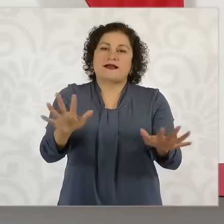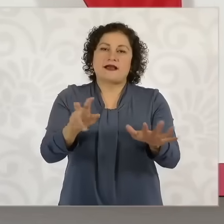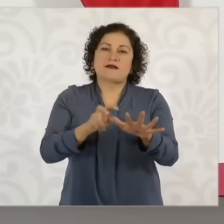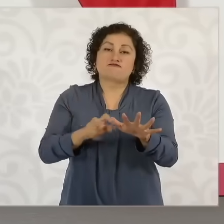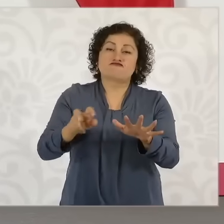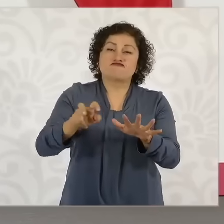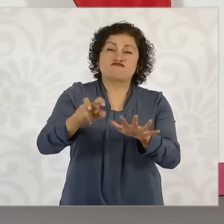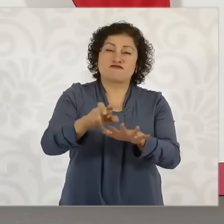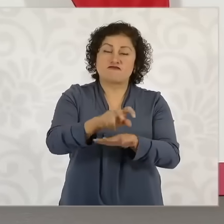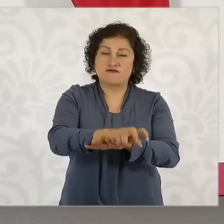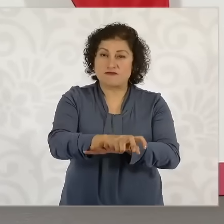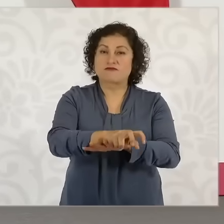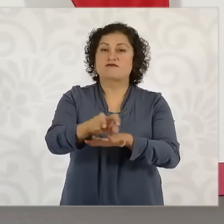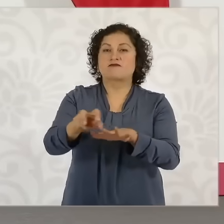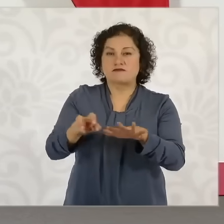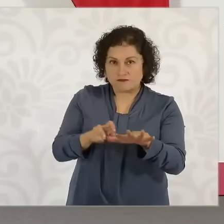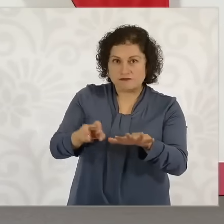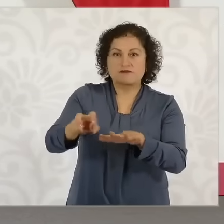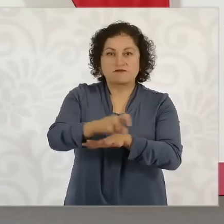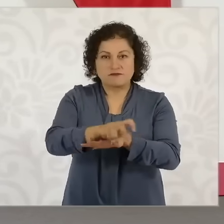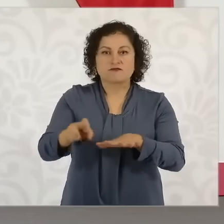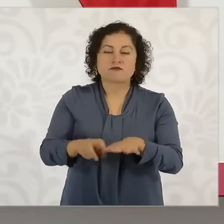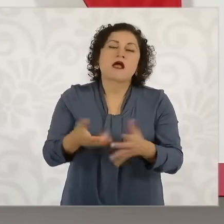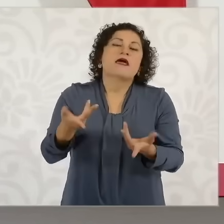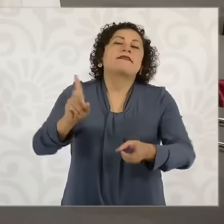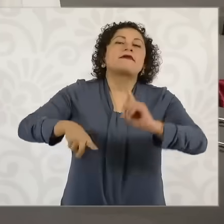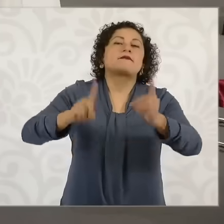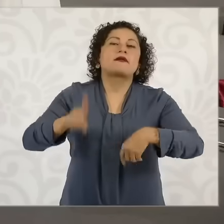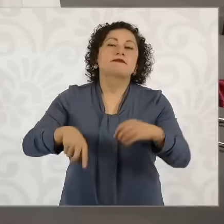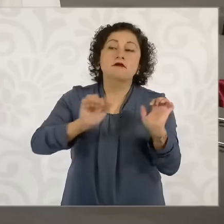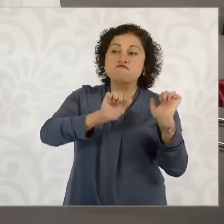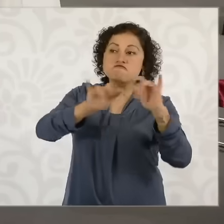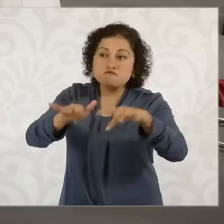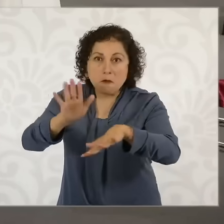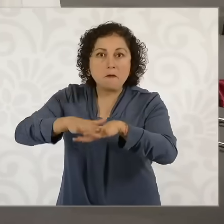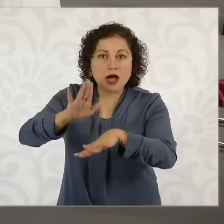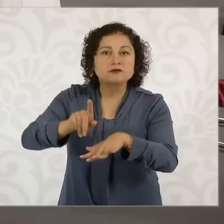a Cancún, de Cancún a Mérida y de Cancún a Playa del Carmen. Esas son las tres rutas principales